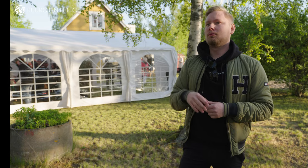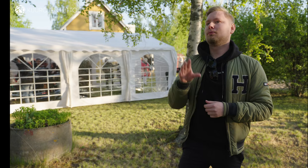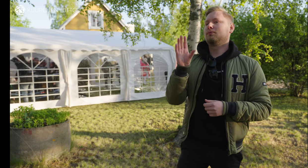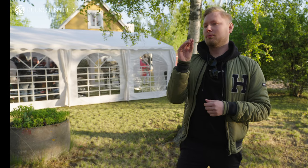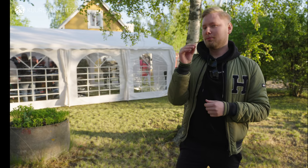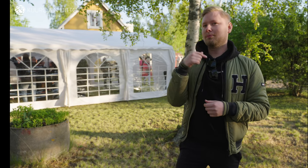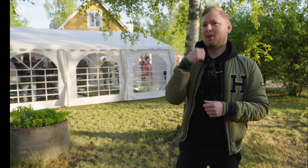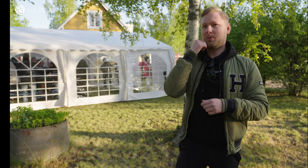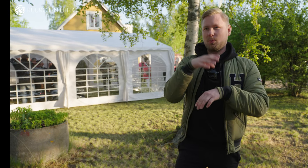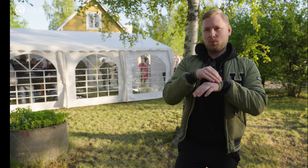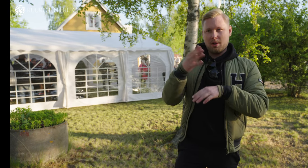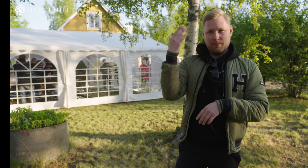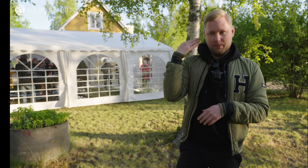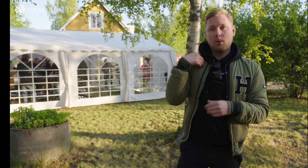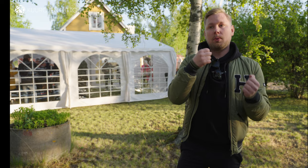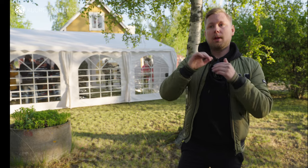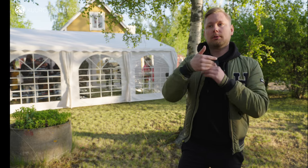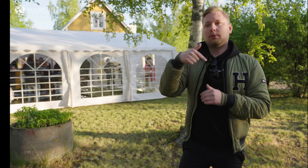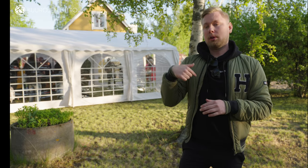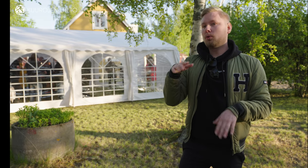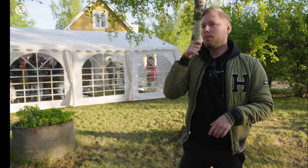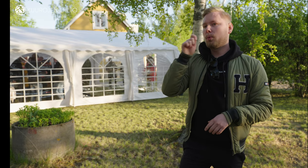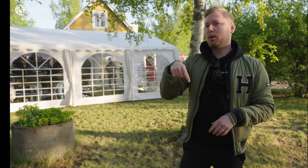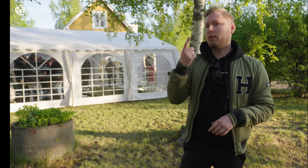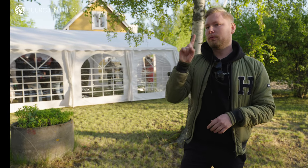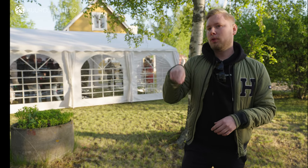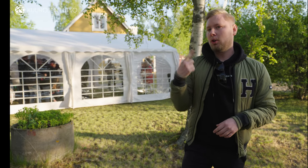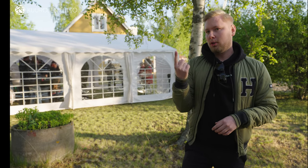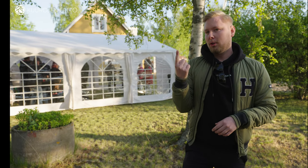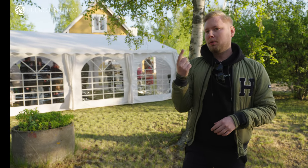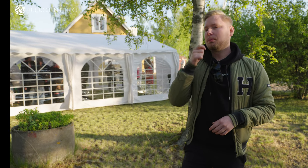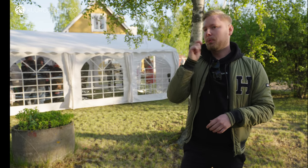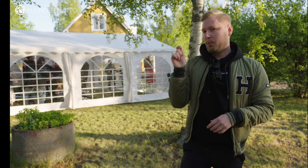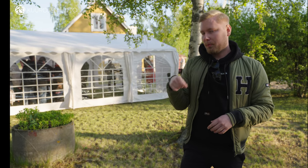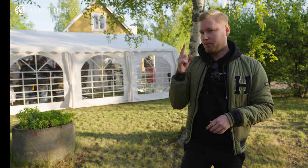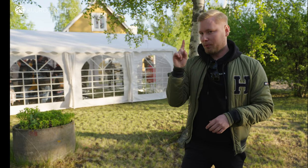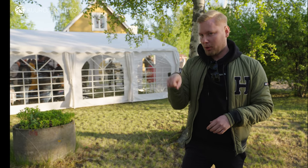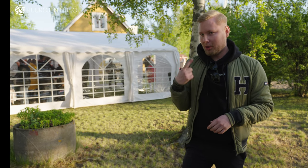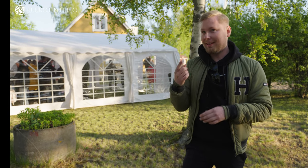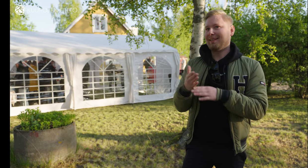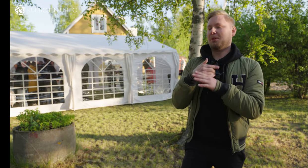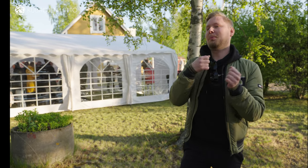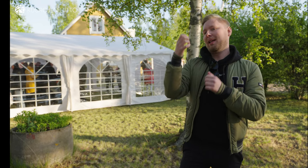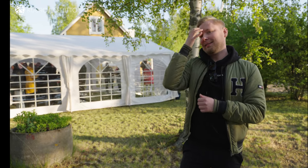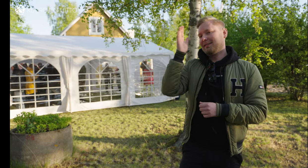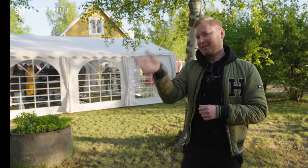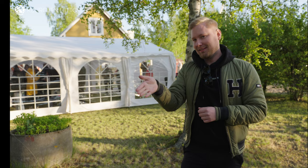Asuin aiemmin Ruotsissa ja kun muutin takaisin tänne, - olin yhdistyksen puheenjohtajana vuoden ennen kuin muutin Helsinkiin.